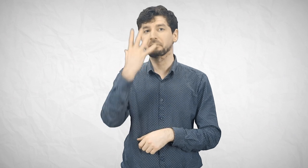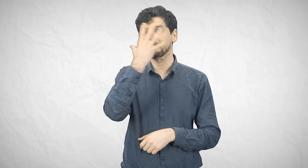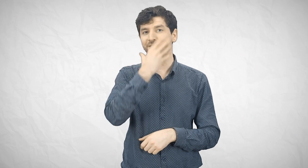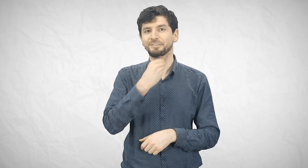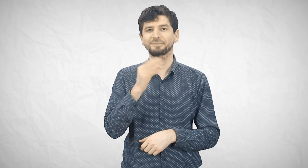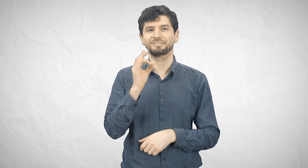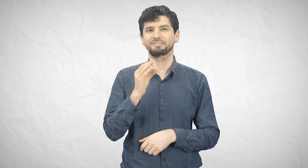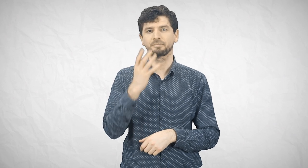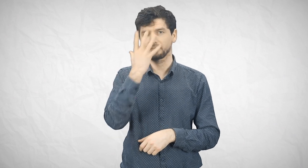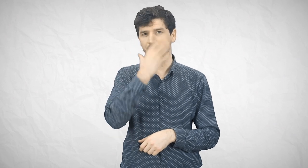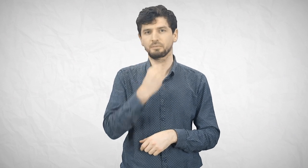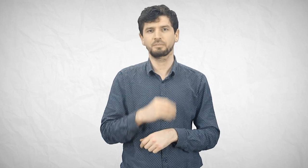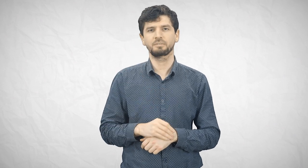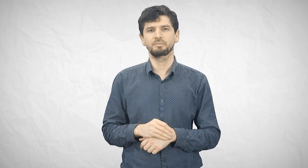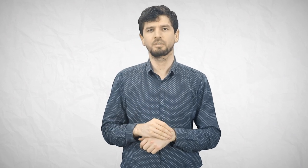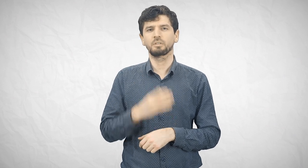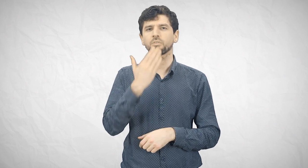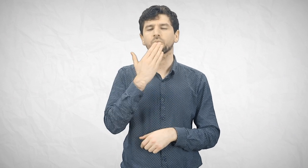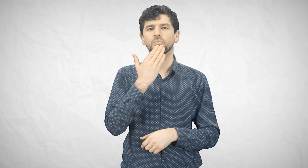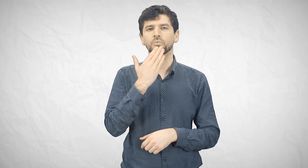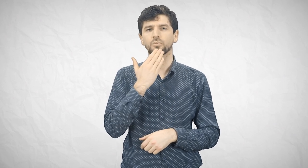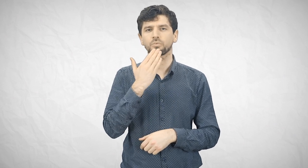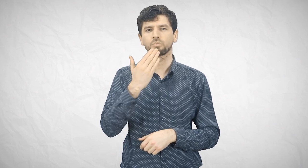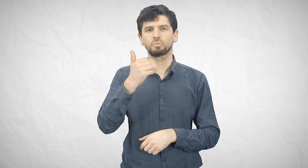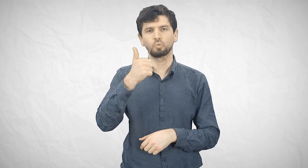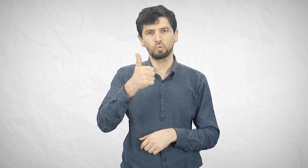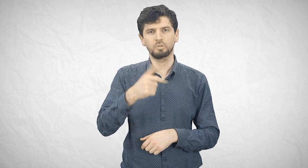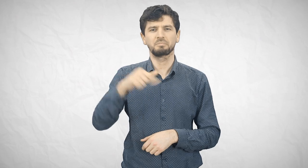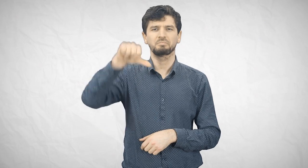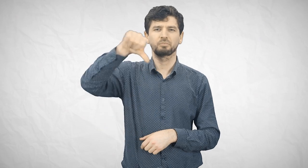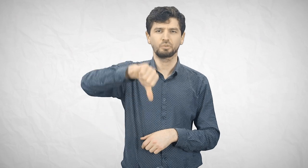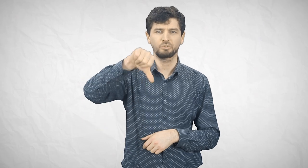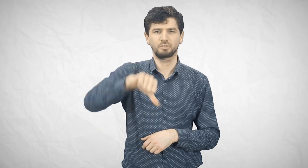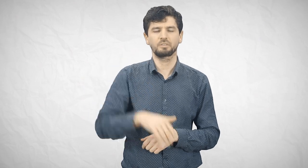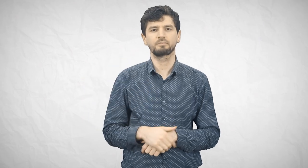hübsch gut schlecht